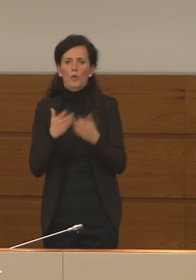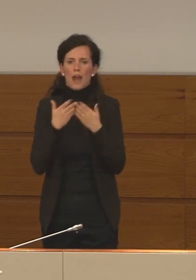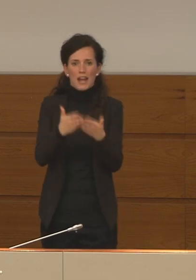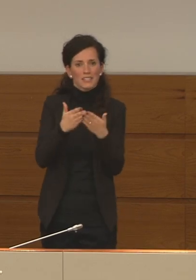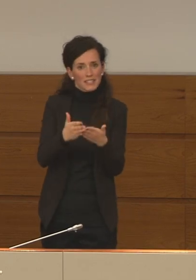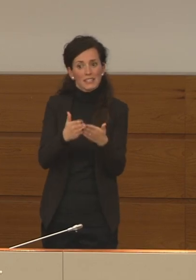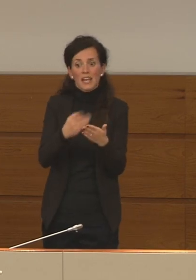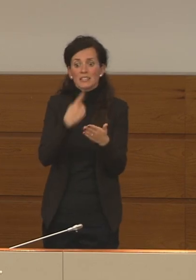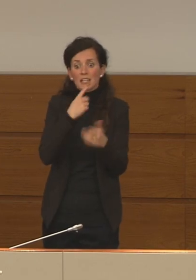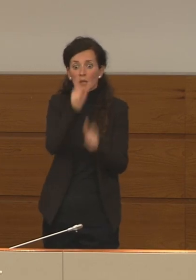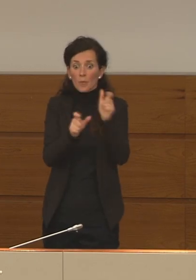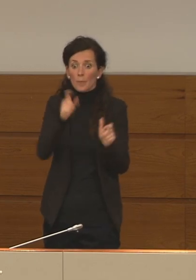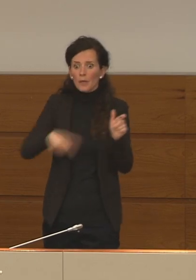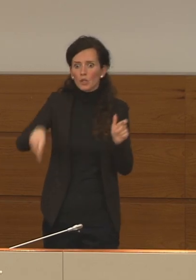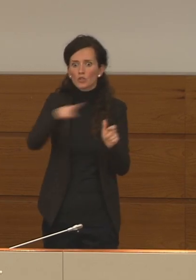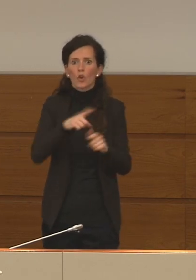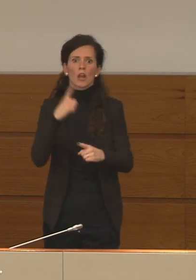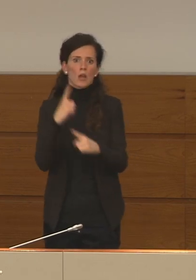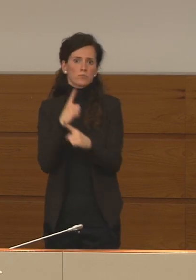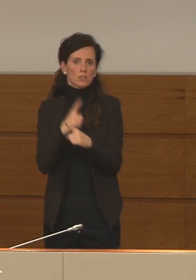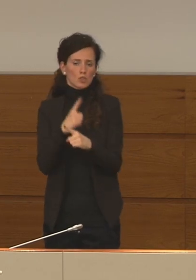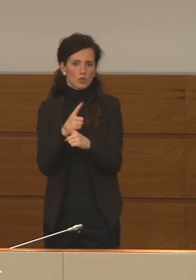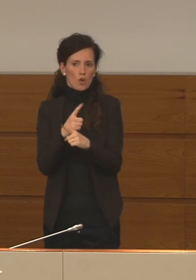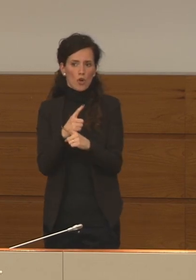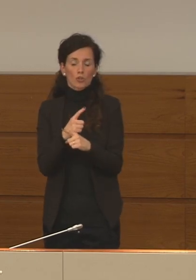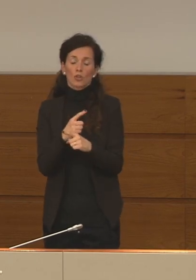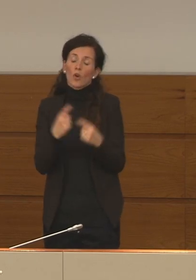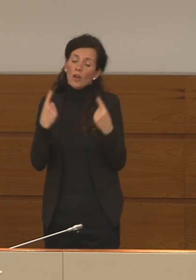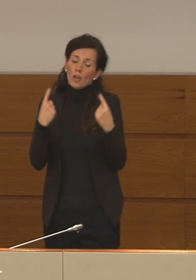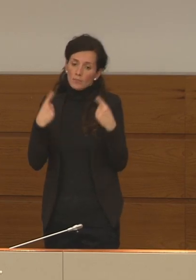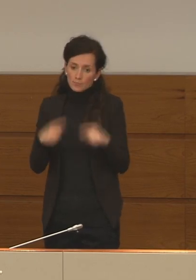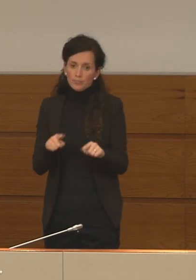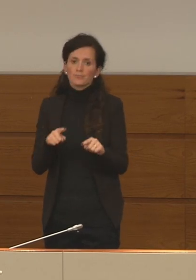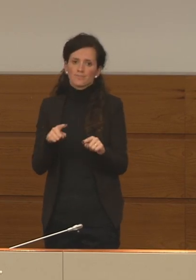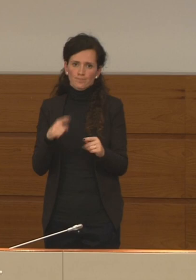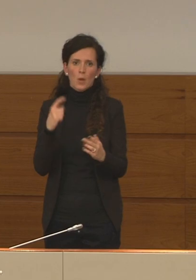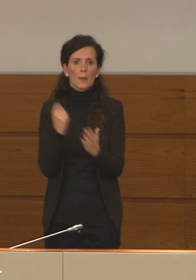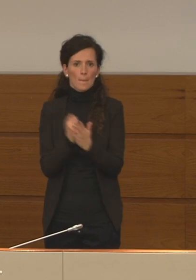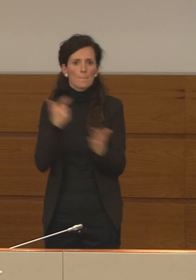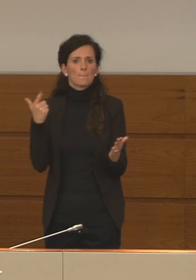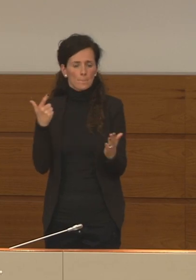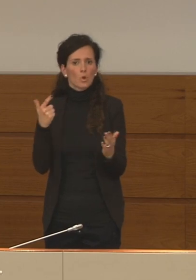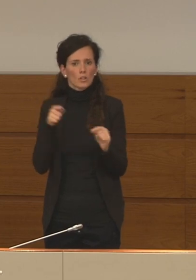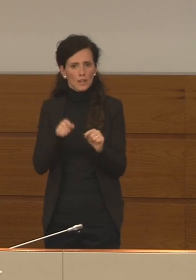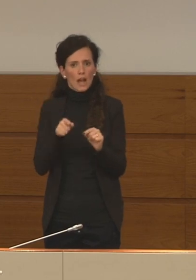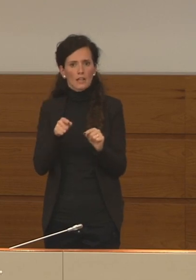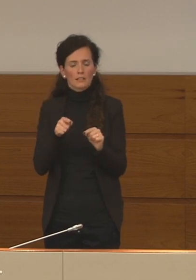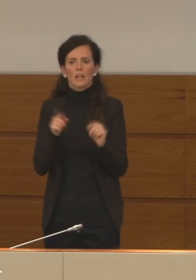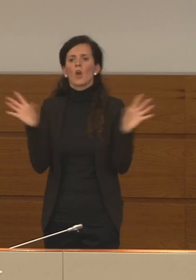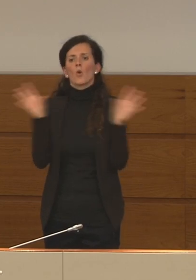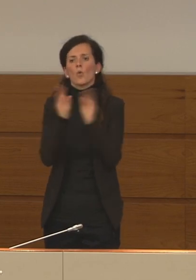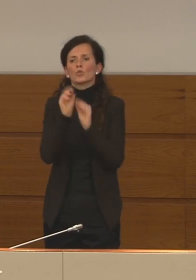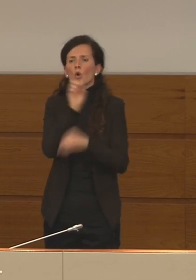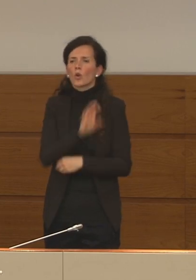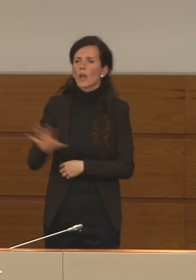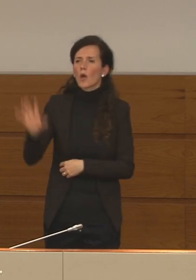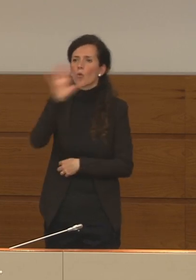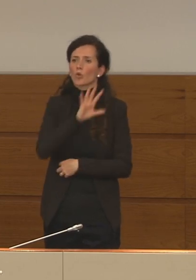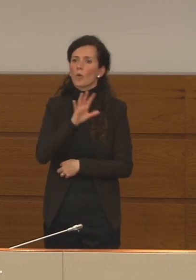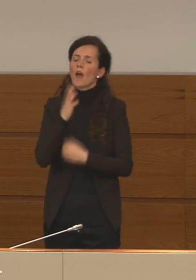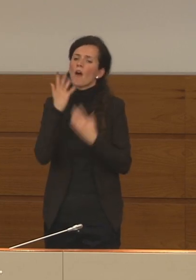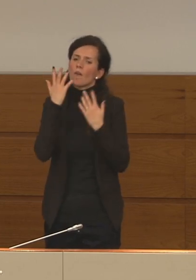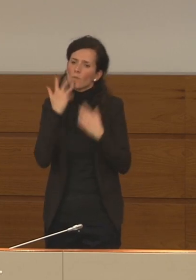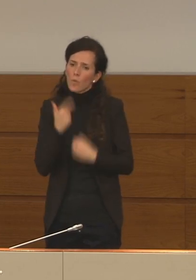credo che sia un elemento importante per una Unione europea che vuole veramente